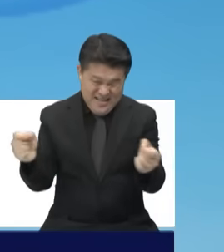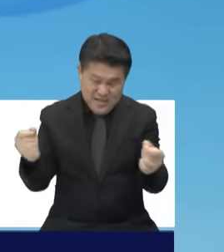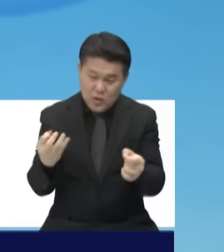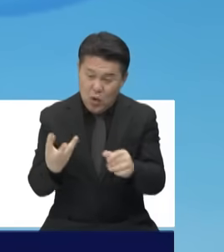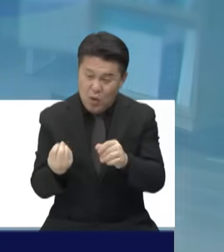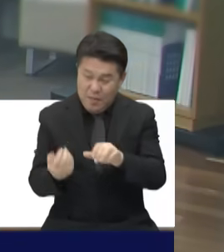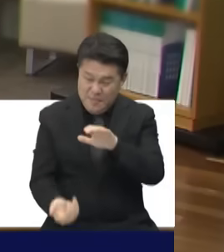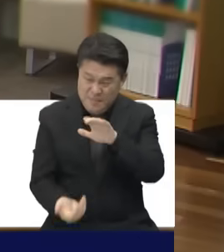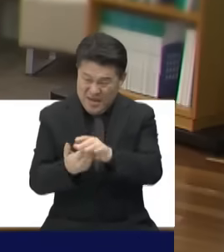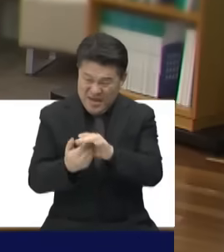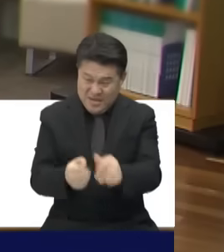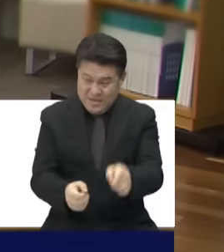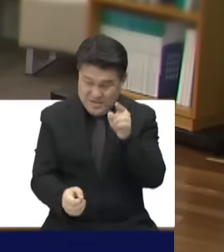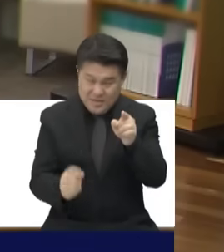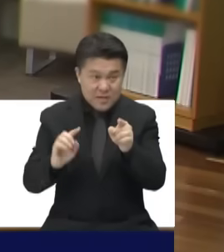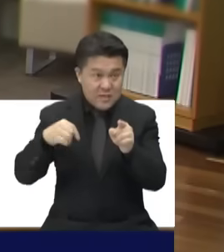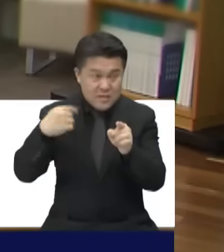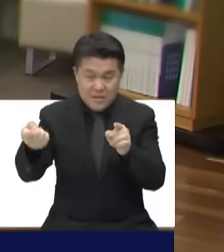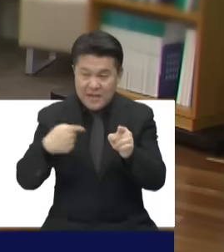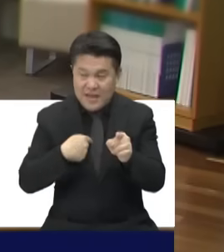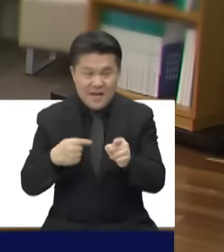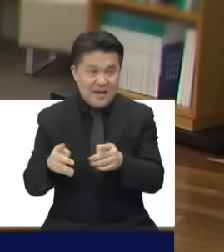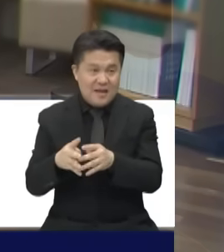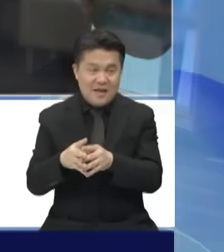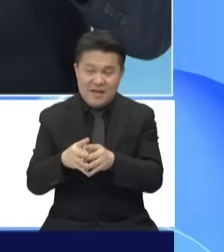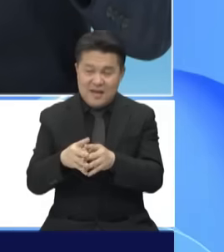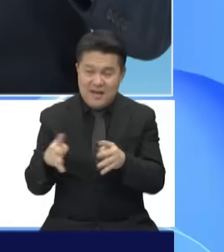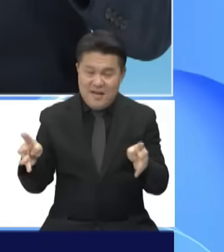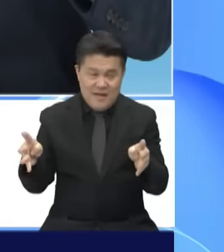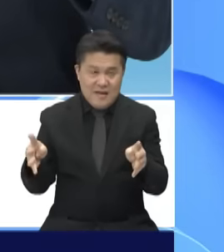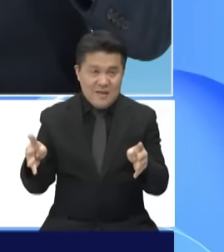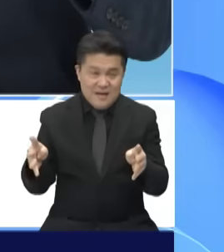1순위가 돼서 분양가에 아파트를 잡으려는 거 아니겠습니까?